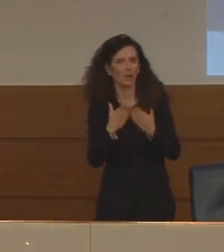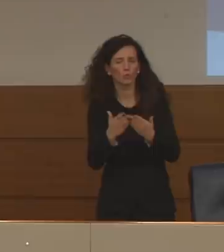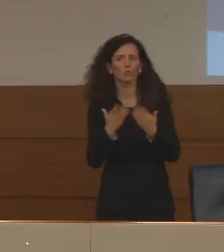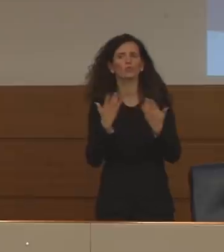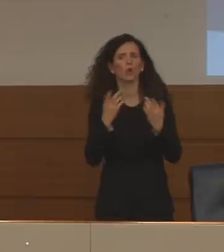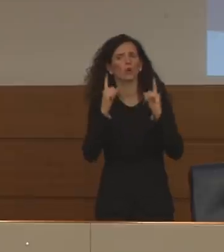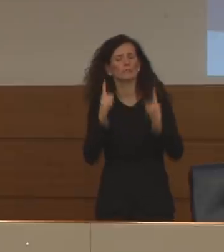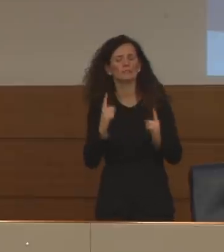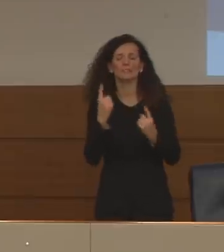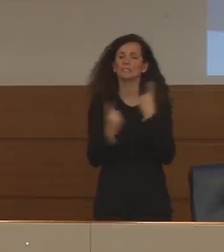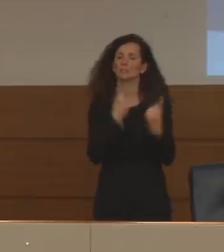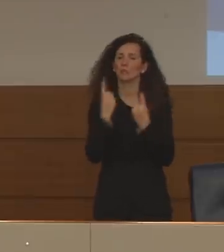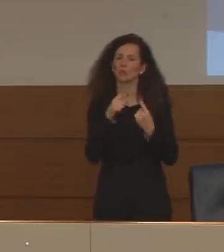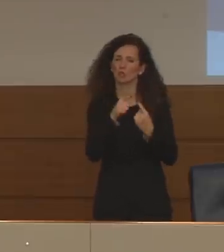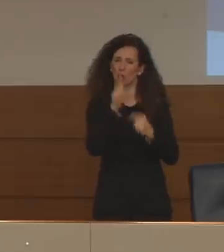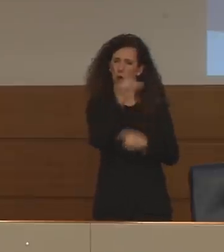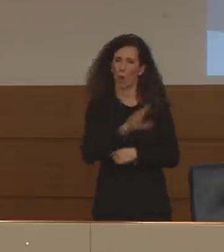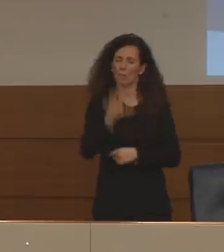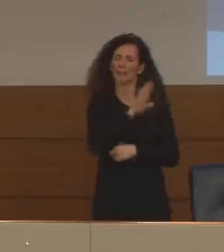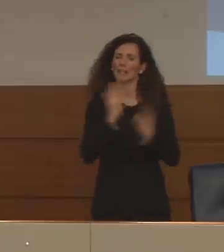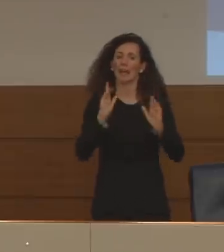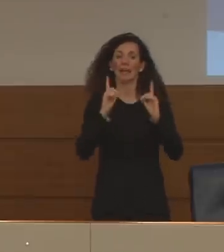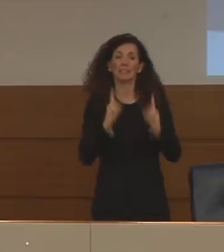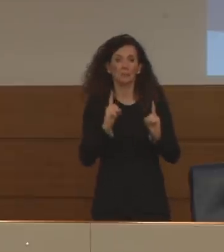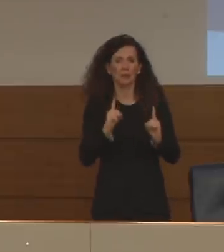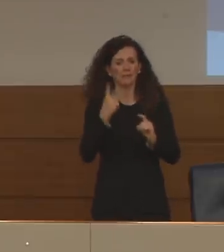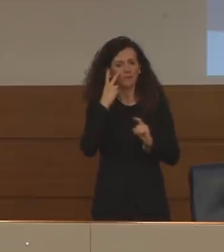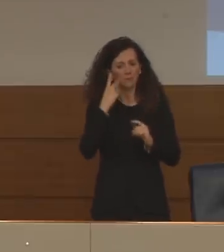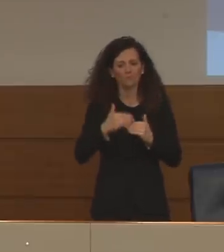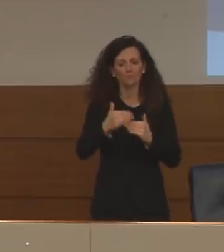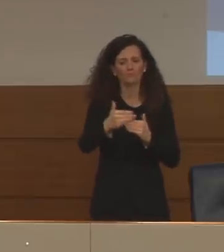nelle prossime ore vedrete che ci saranno degli sviluppi